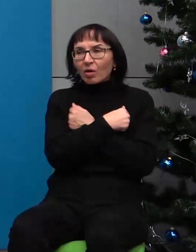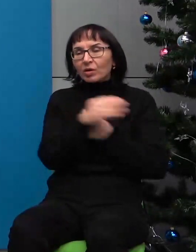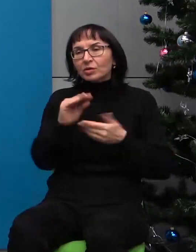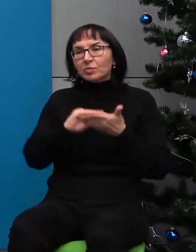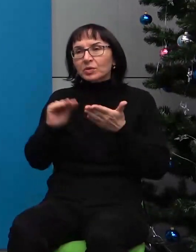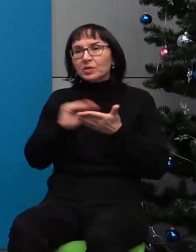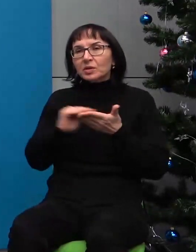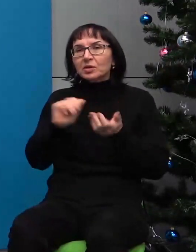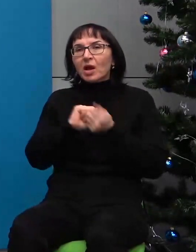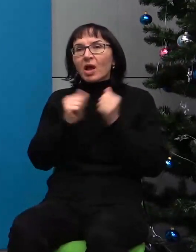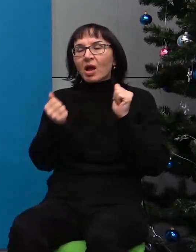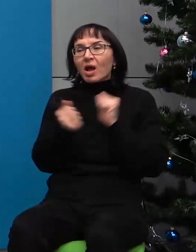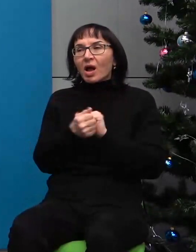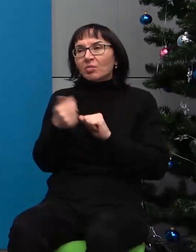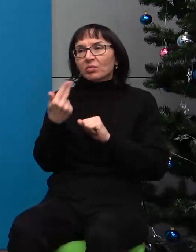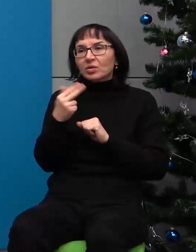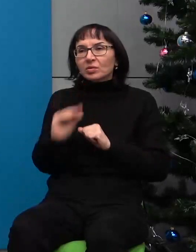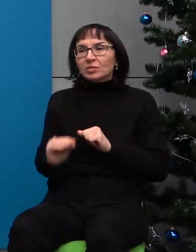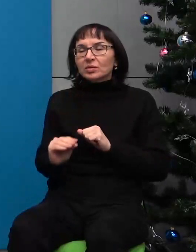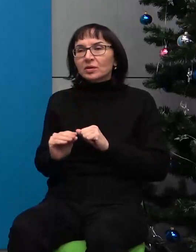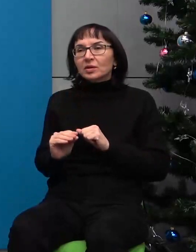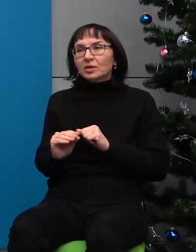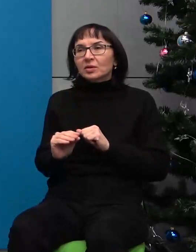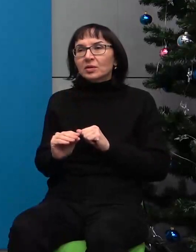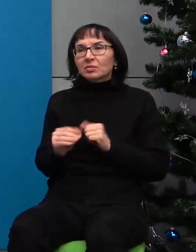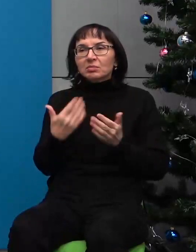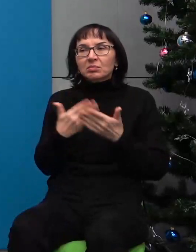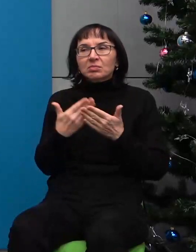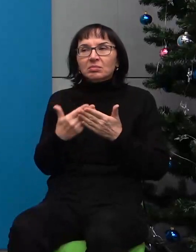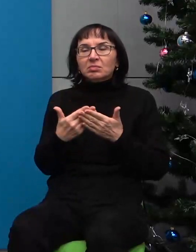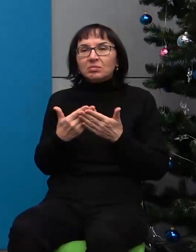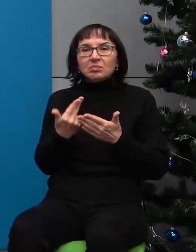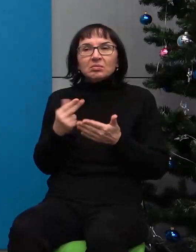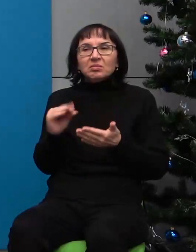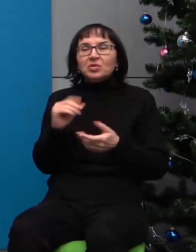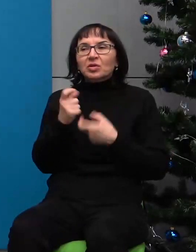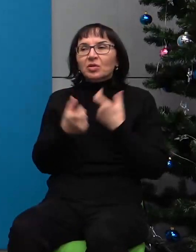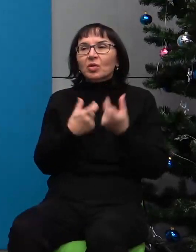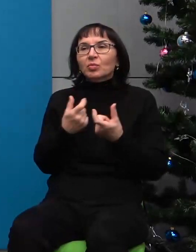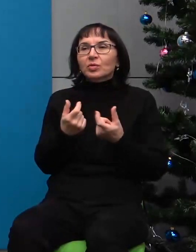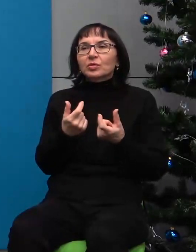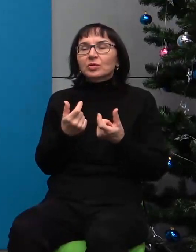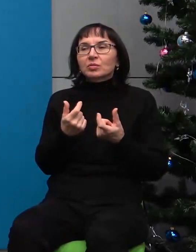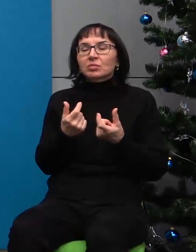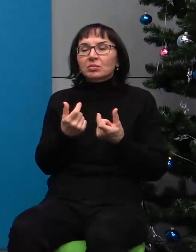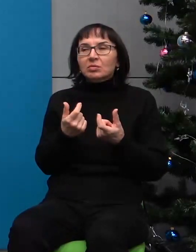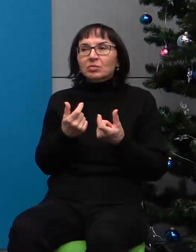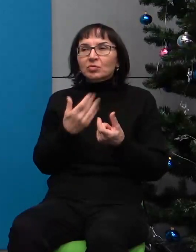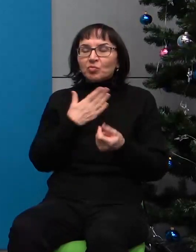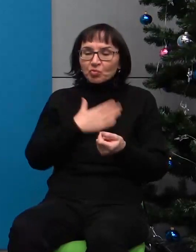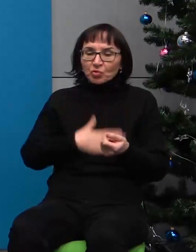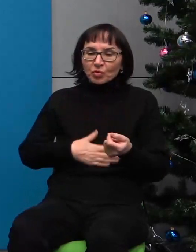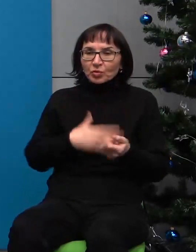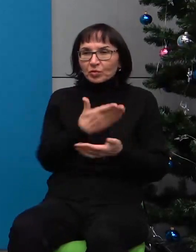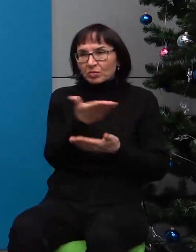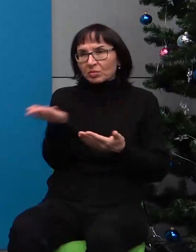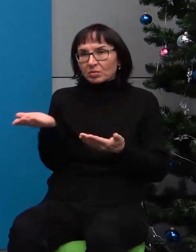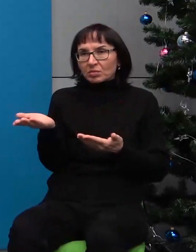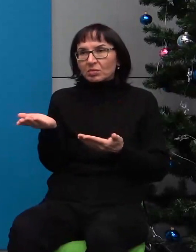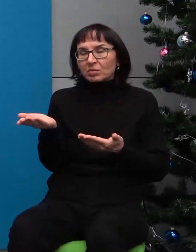to dlaczego miałby tego nie robić? Bo co? A niech robi sobie, co chce. Jeśli chce, to czego miałby tego nie robić, prawda?